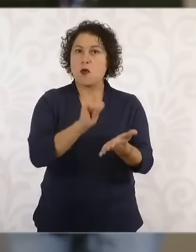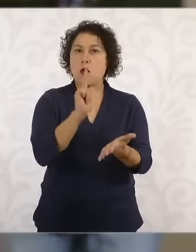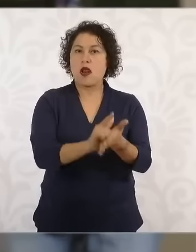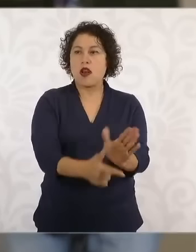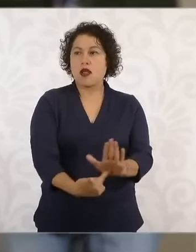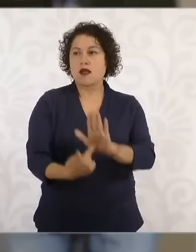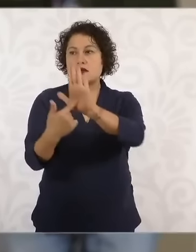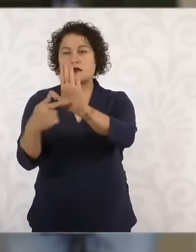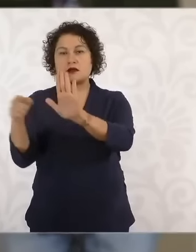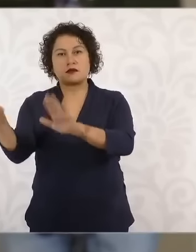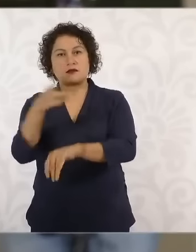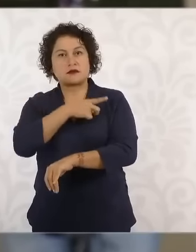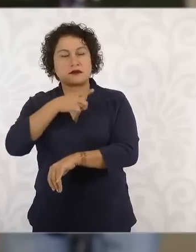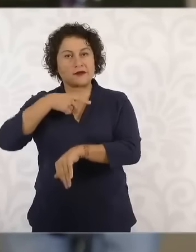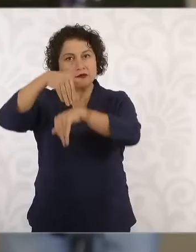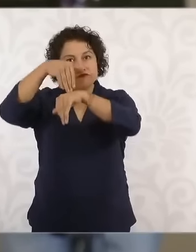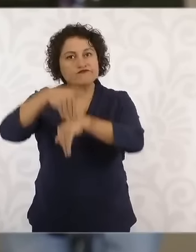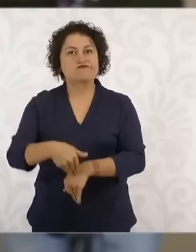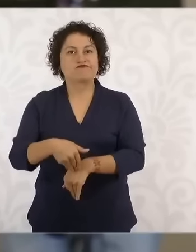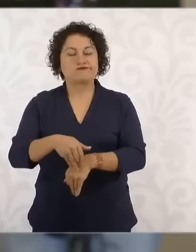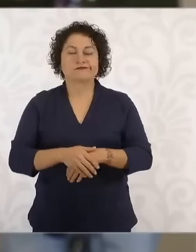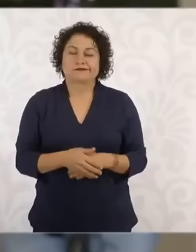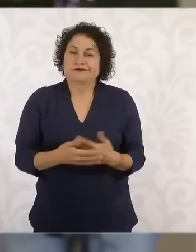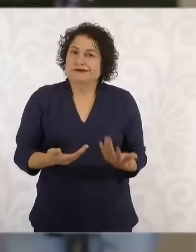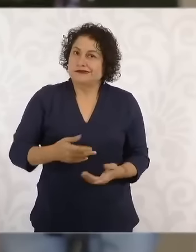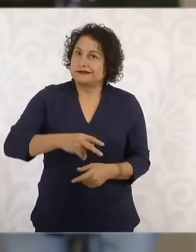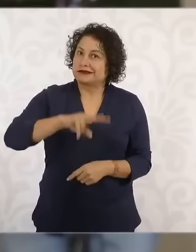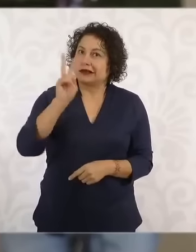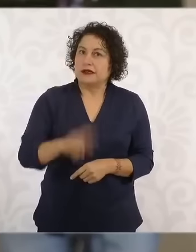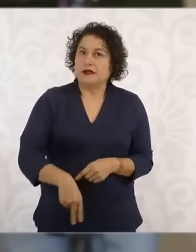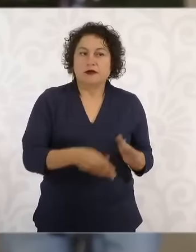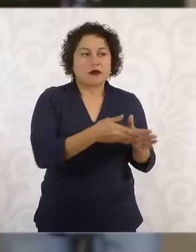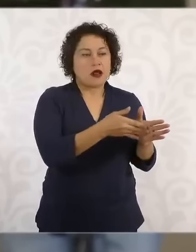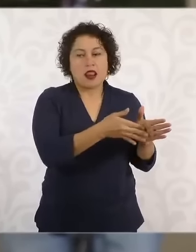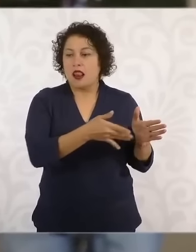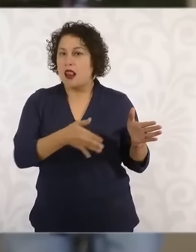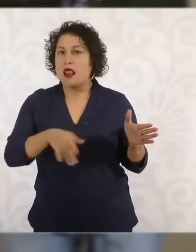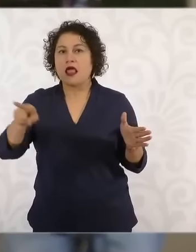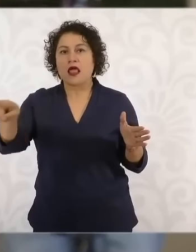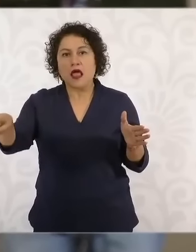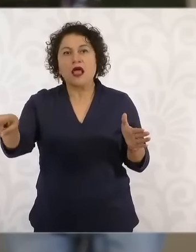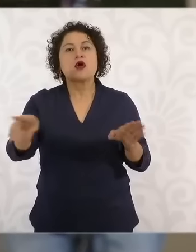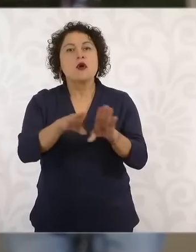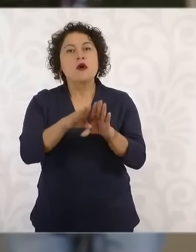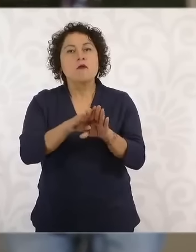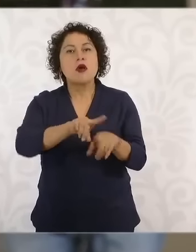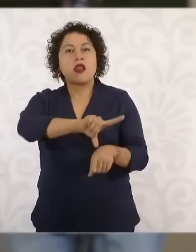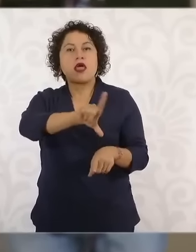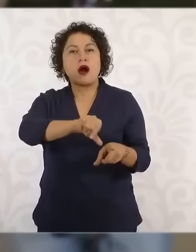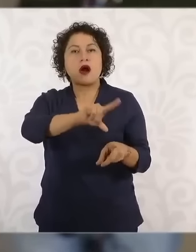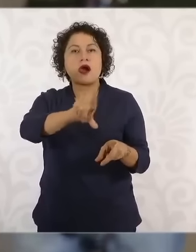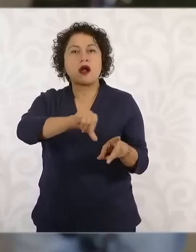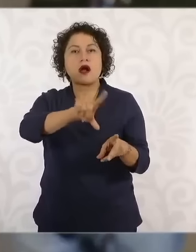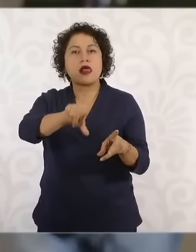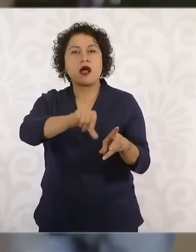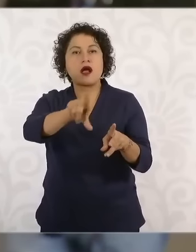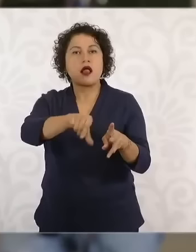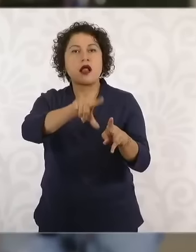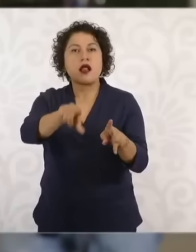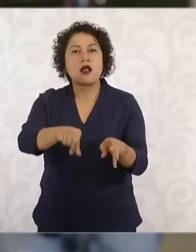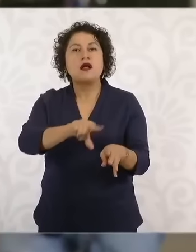ha pasado aplazando o con eh a través de amparos, los pagos, todavía se le da la oportunidad de que